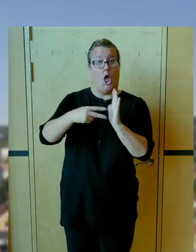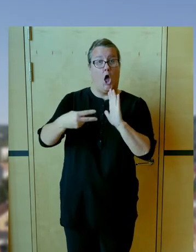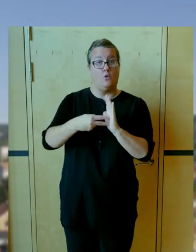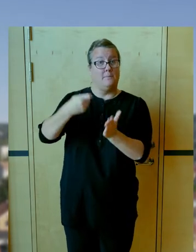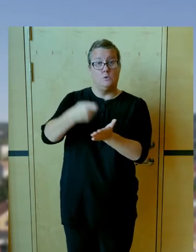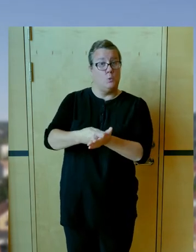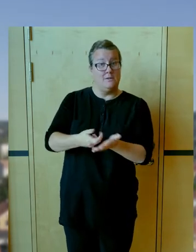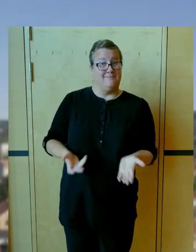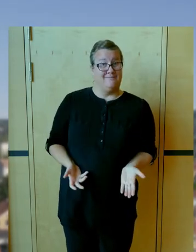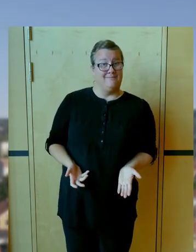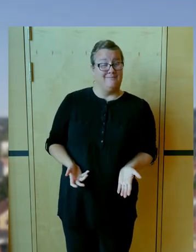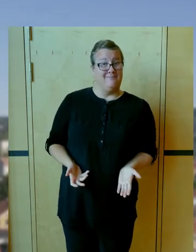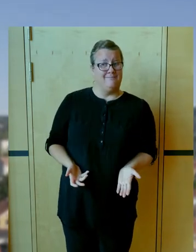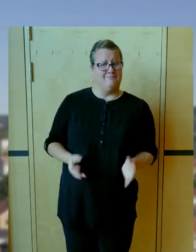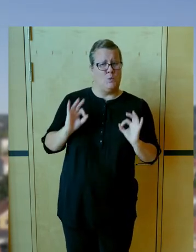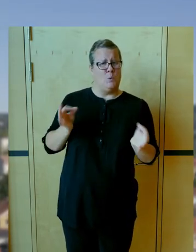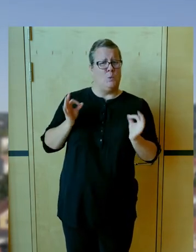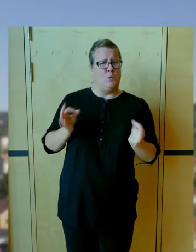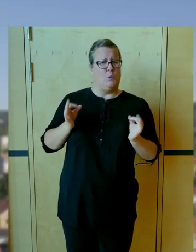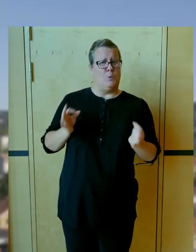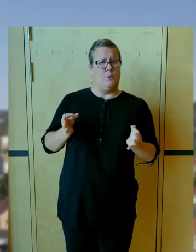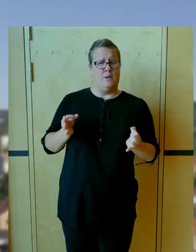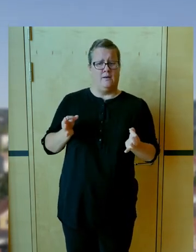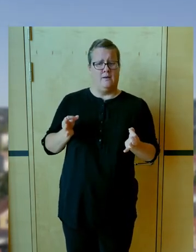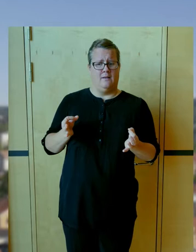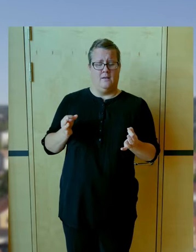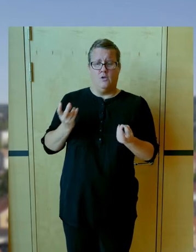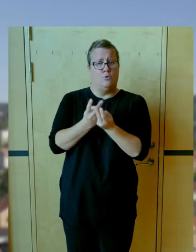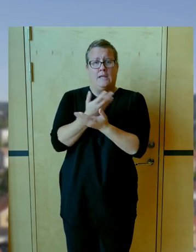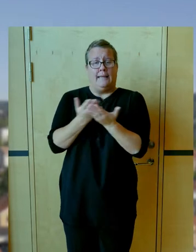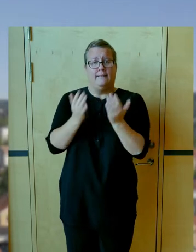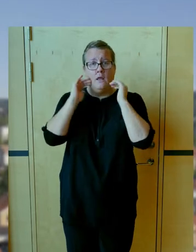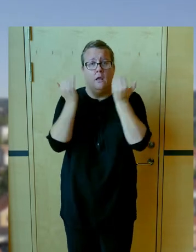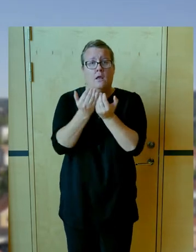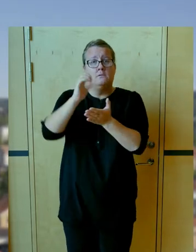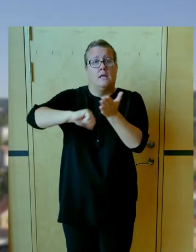Hur svarar man på det alltså där man inte skattebetalarnas pengar i det sammanhanget